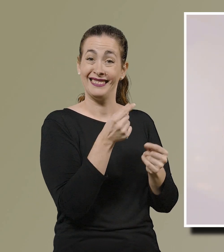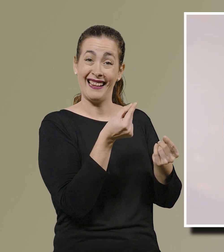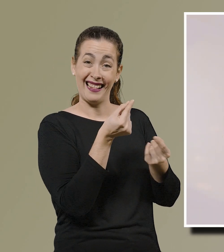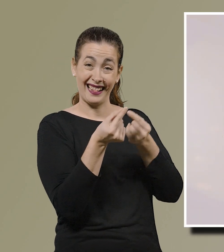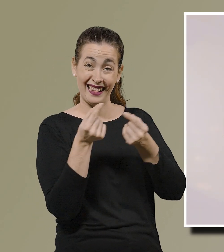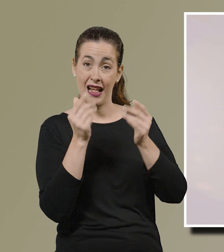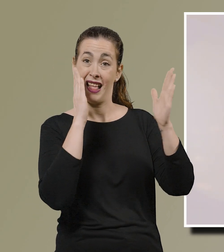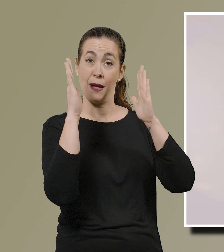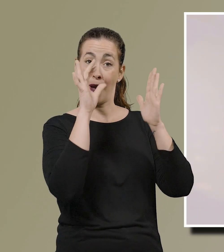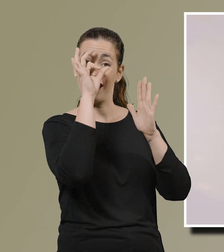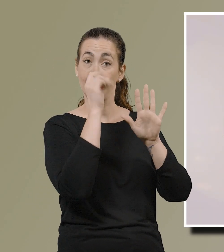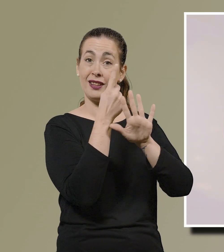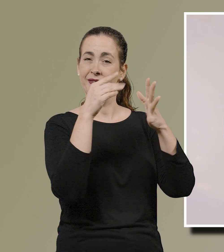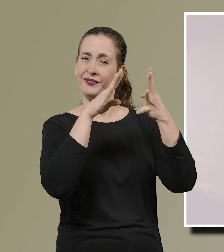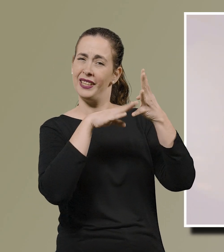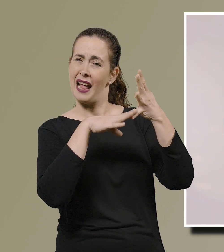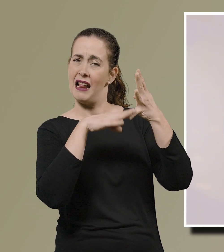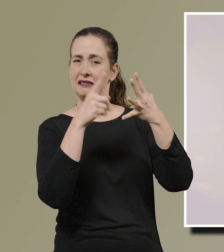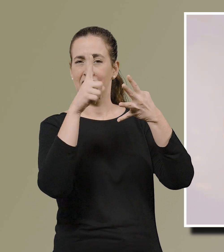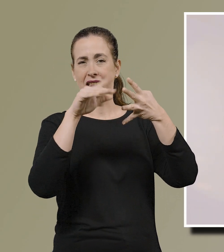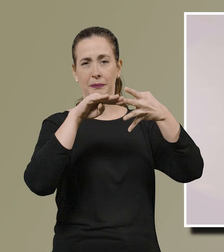Aquestes peces de finals del segle XVI – inicis del XVII,